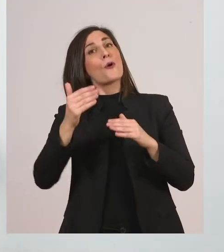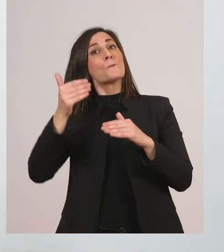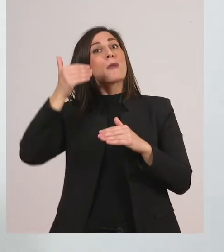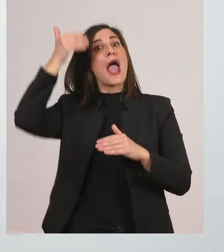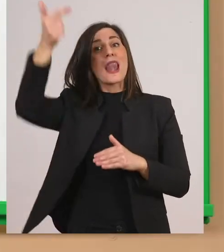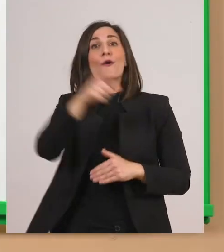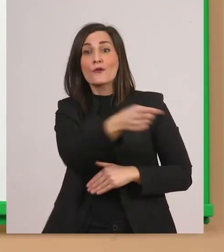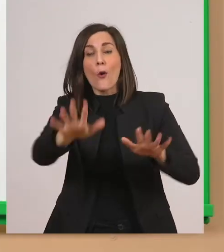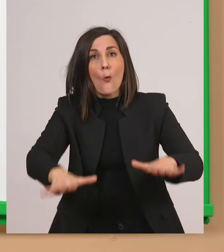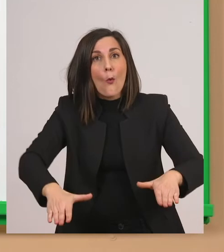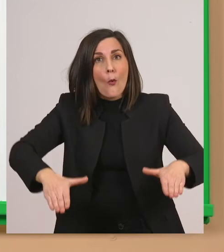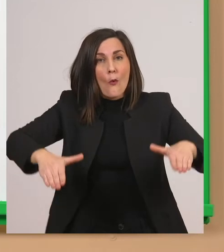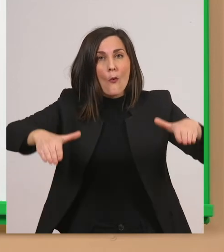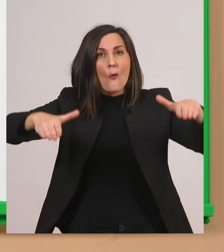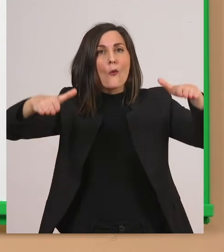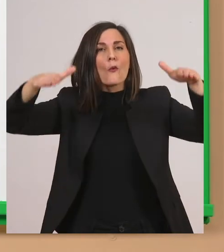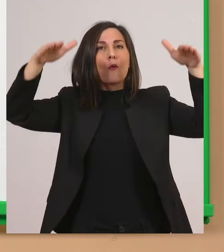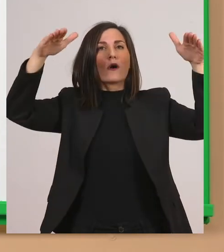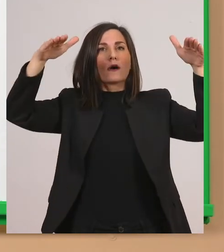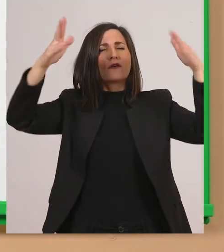Για παράδειγμα, μπορώ να...